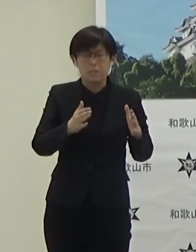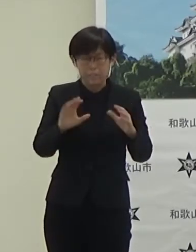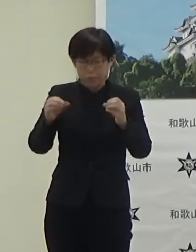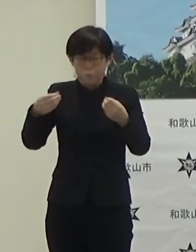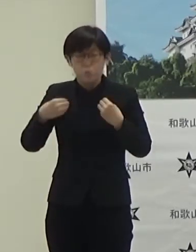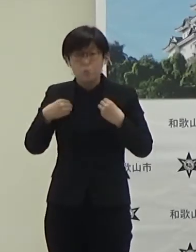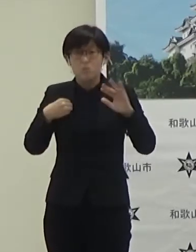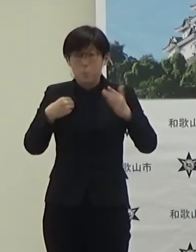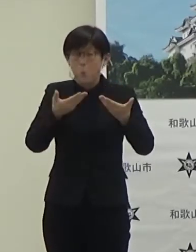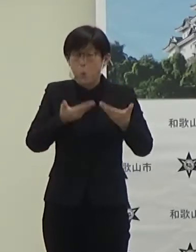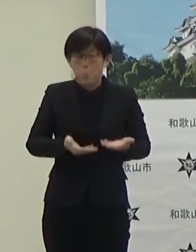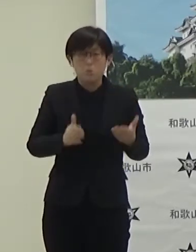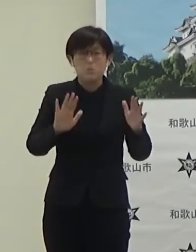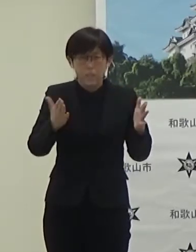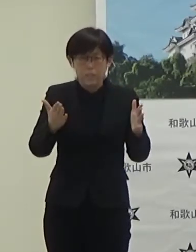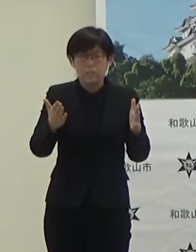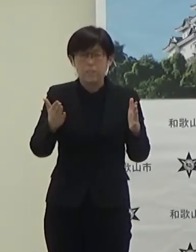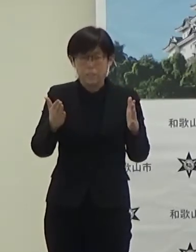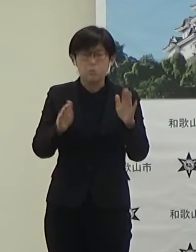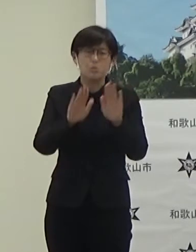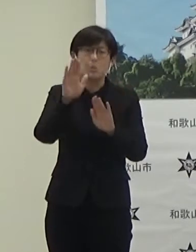効いてきてるんじゃないかなというふうに思ってます